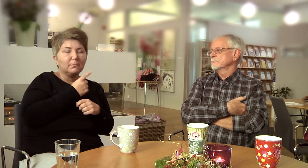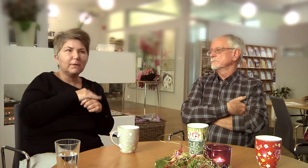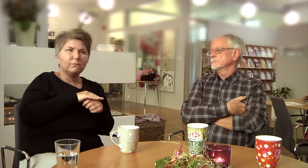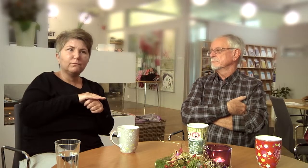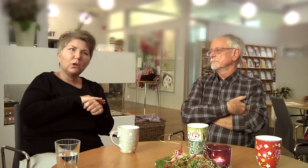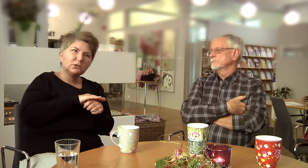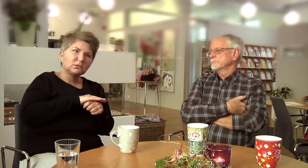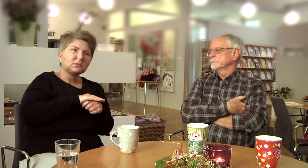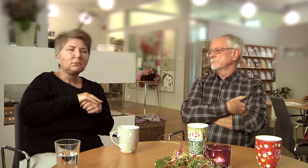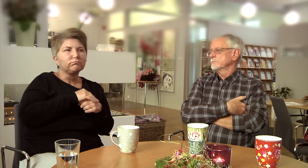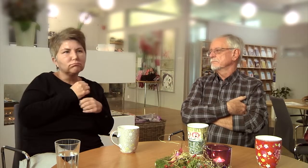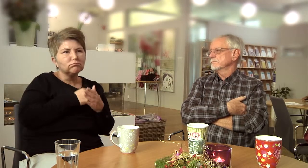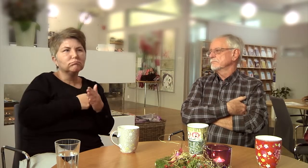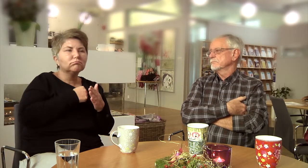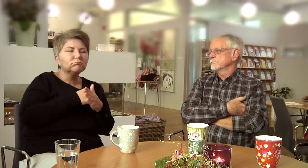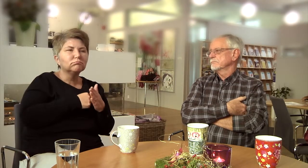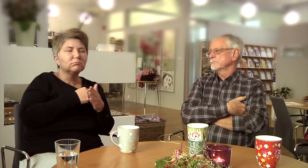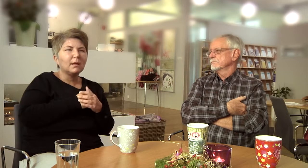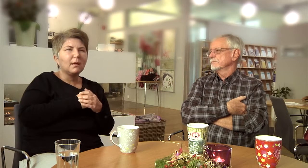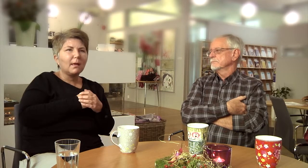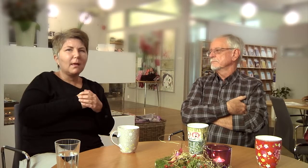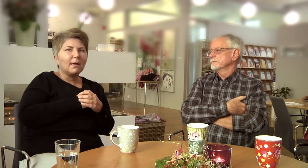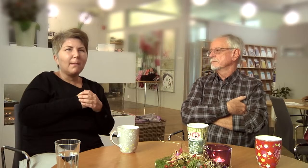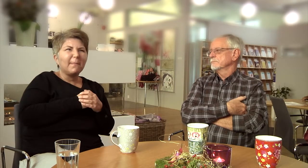Jeg har nok følt meg mye alene.